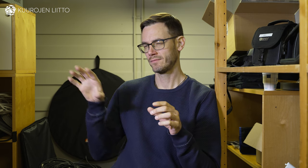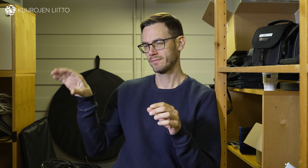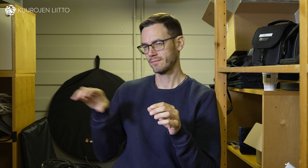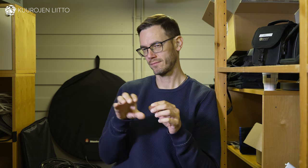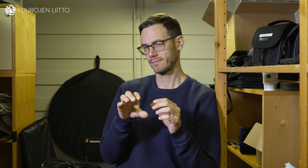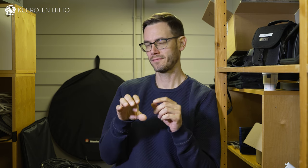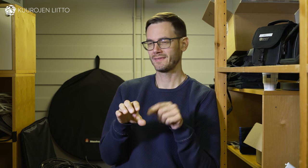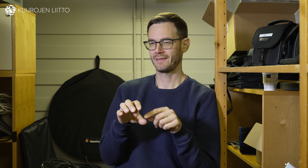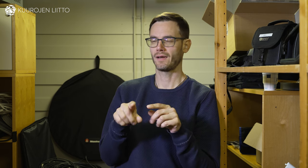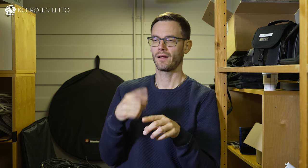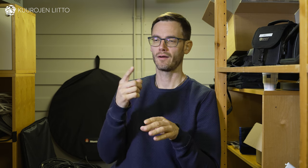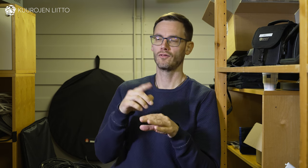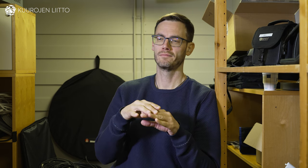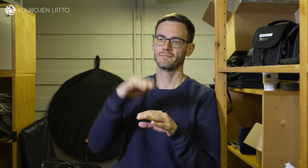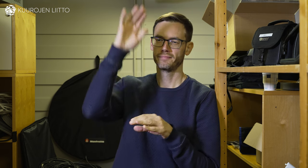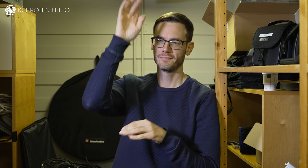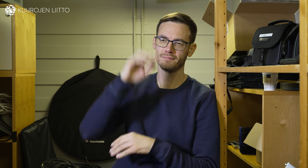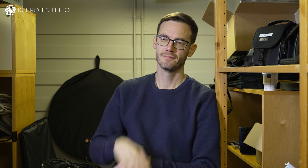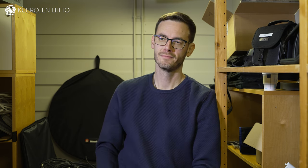Aineisto alkoi kasvaa siitä.